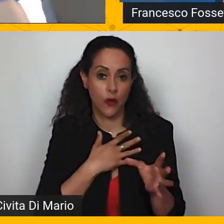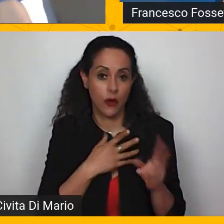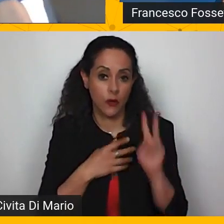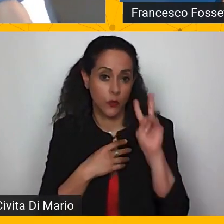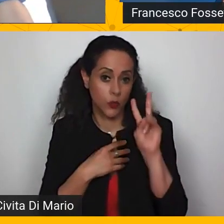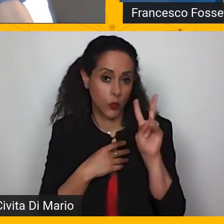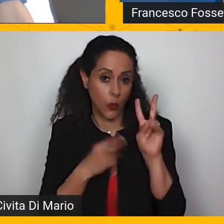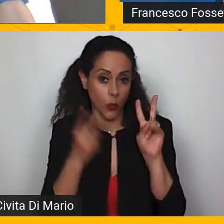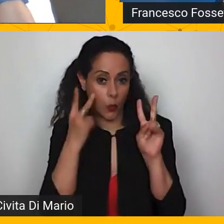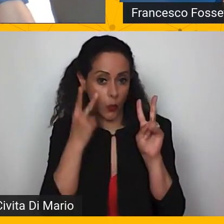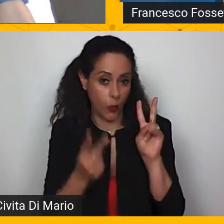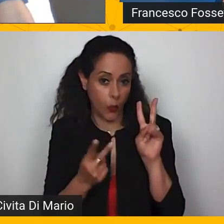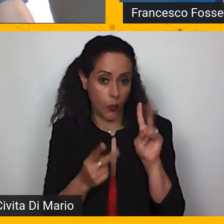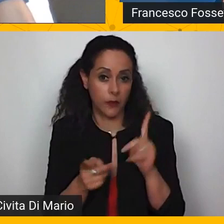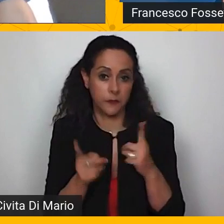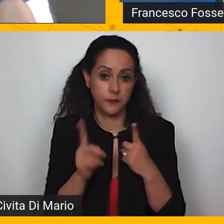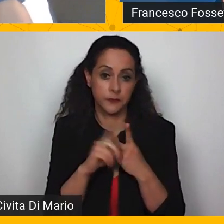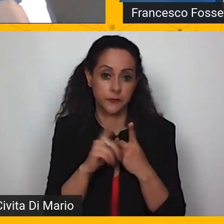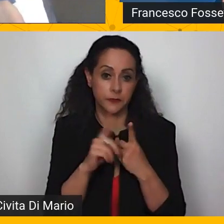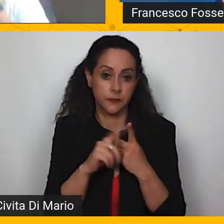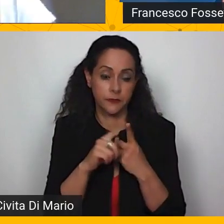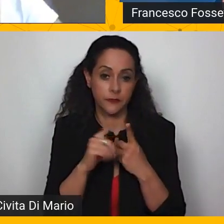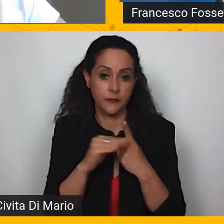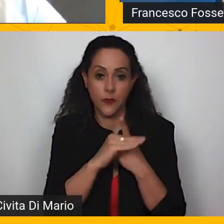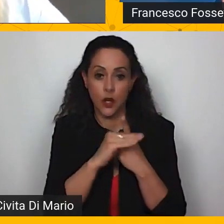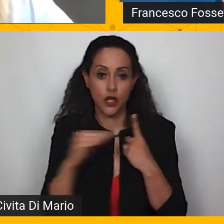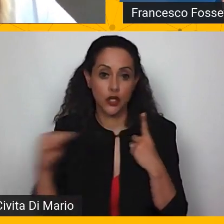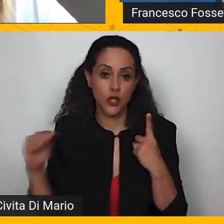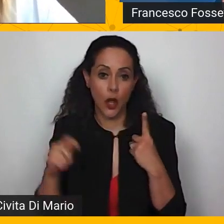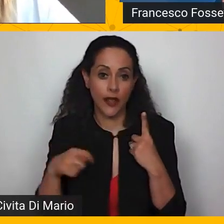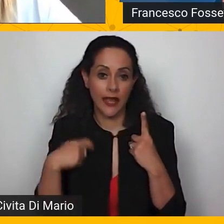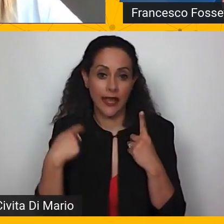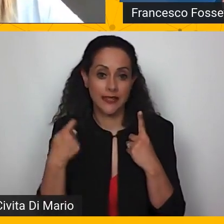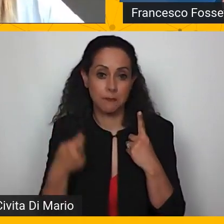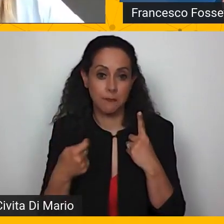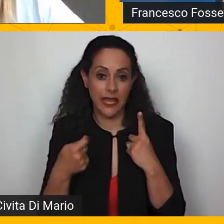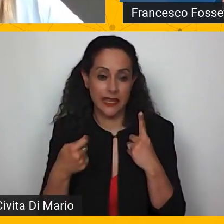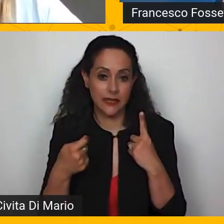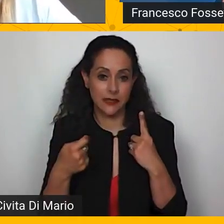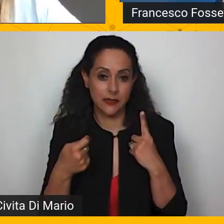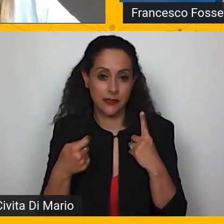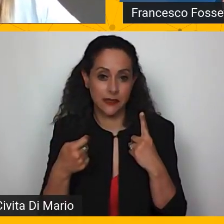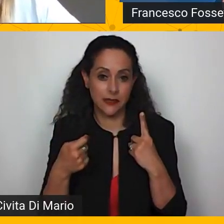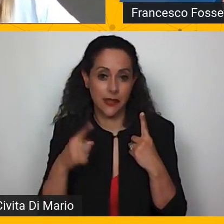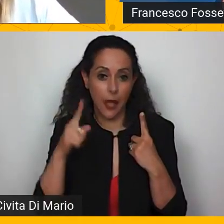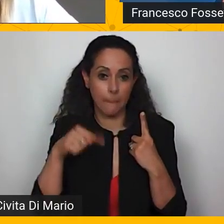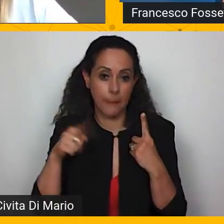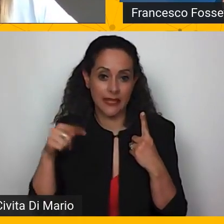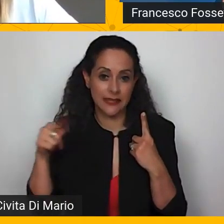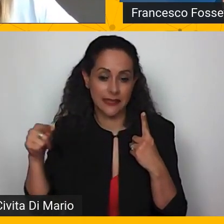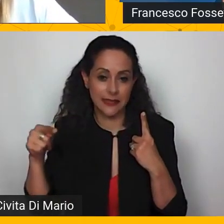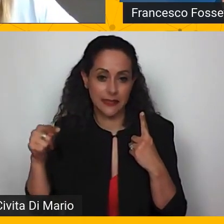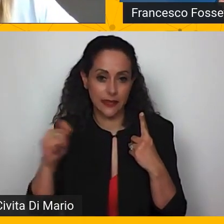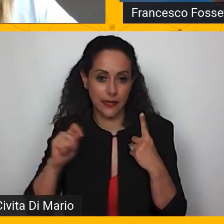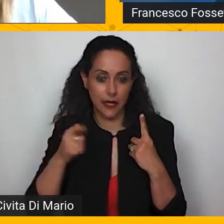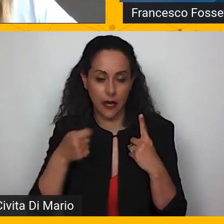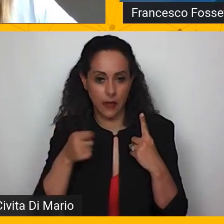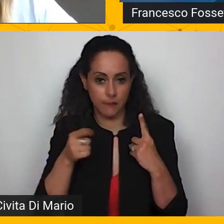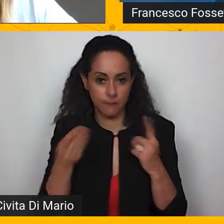guardare due elementi, da una parte, la soglia di spesa cioè dalla loro parte impostare una